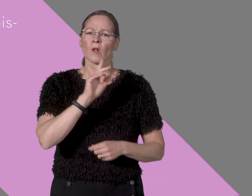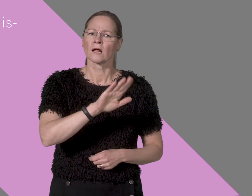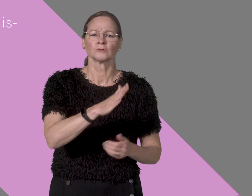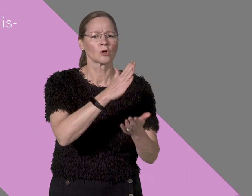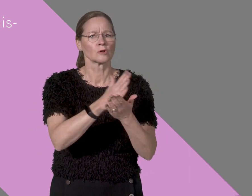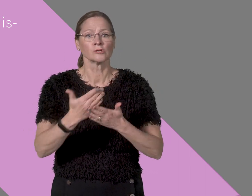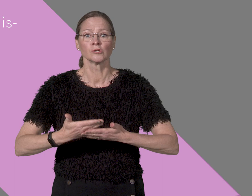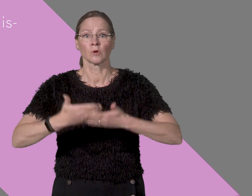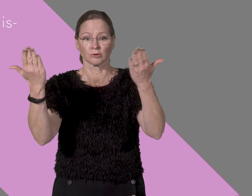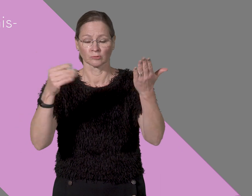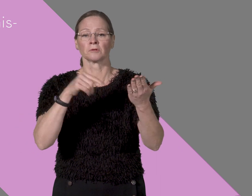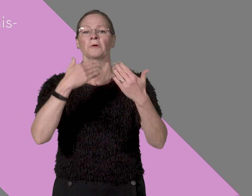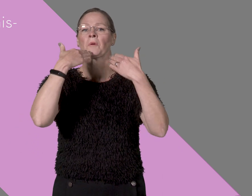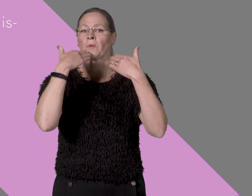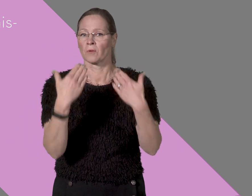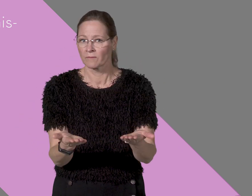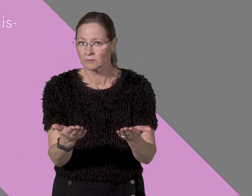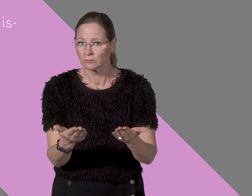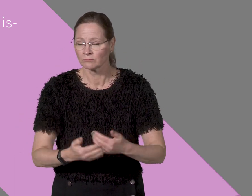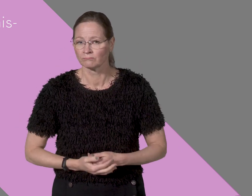kuurojen lasten oikeuksien julistus.